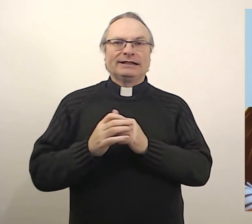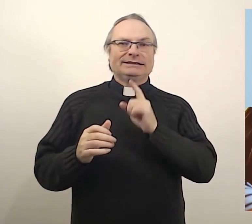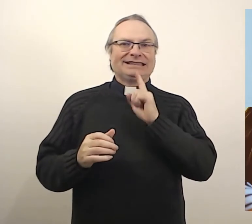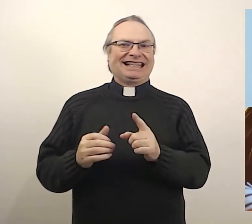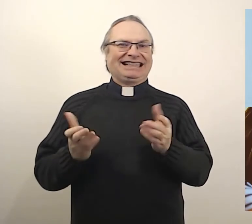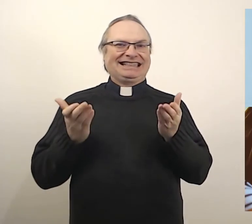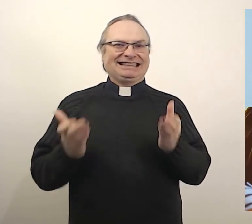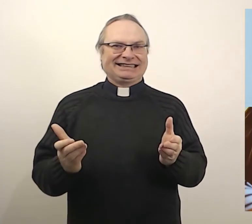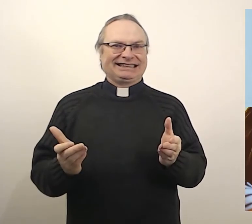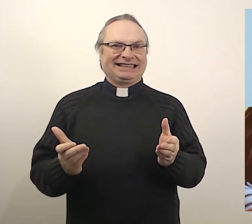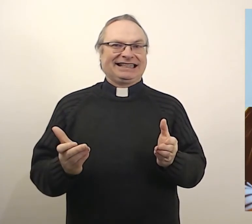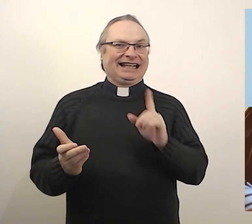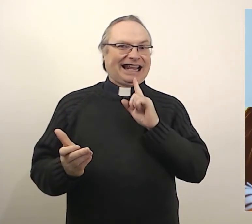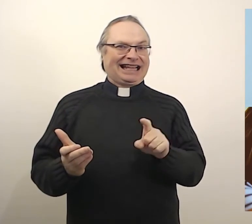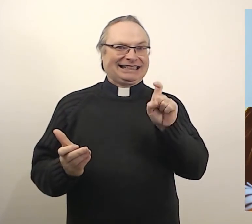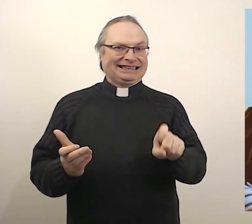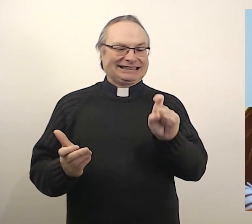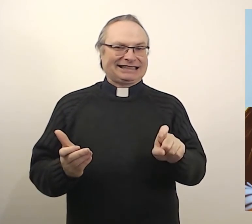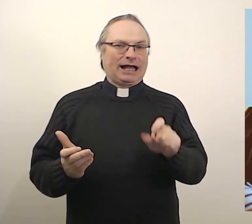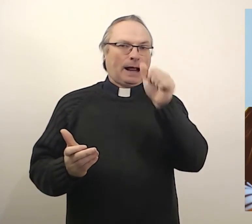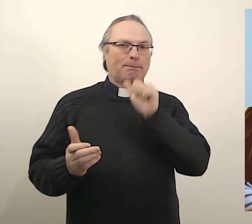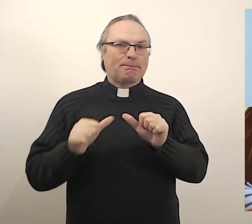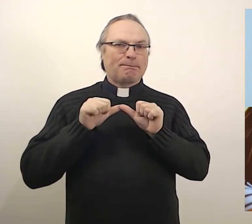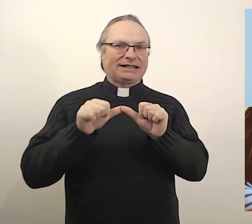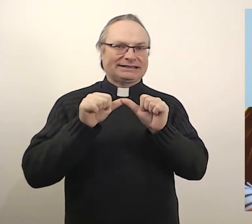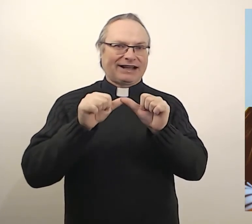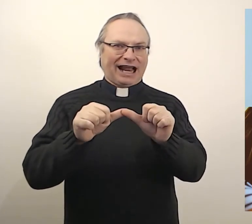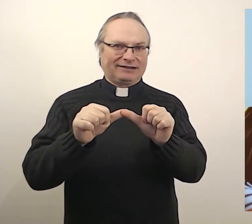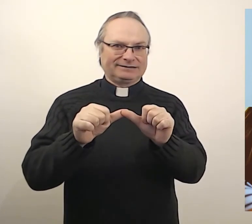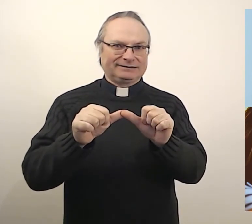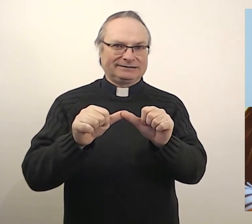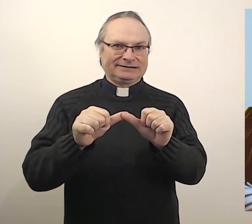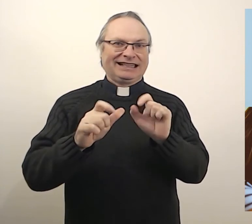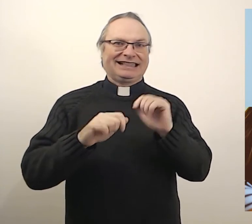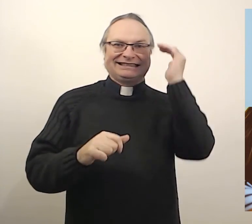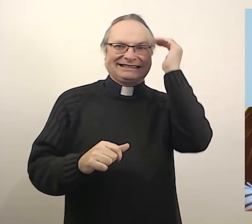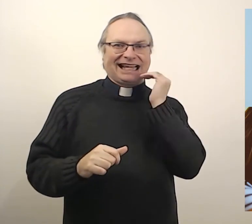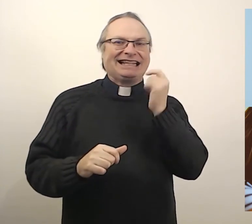C'est ici qu'est nécessaire la persévérance des saints